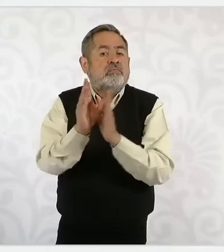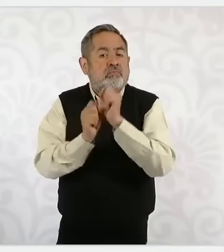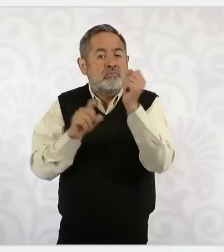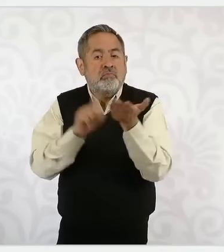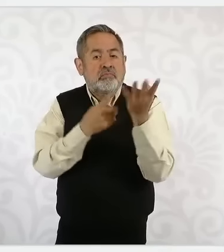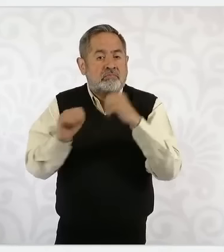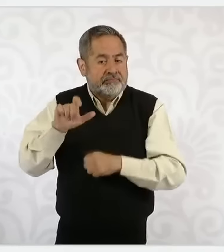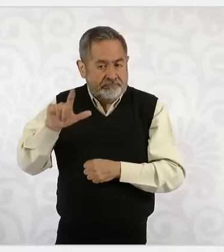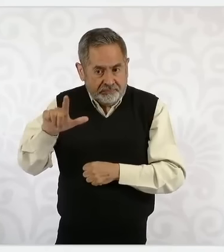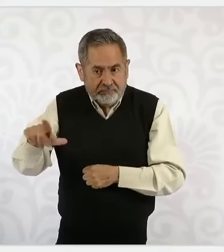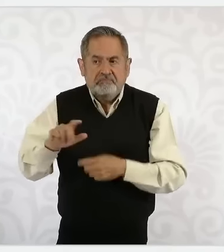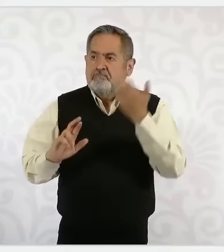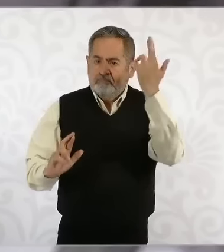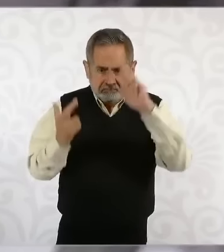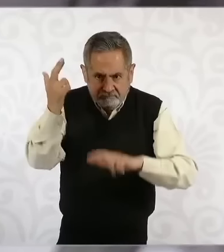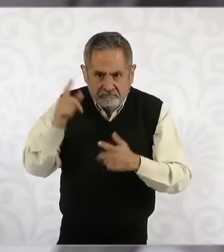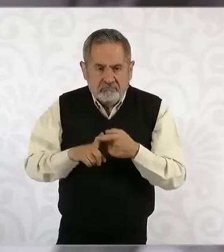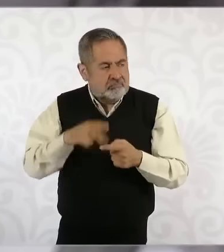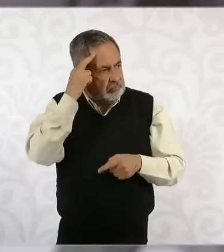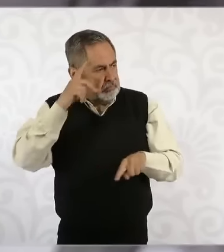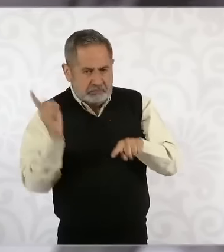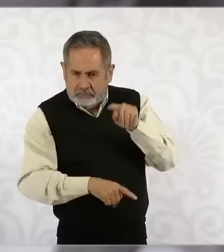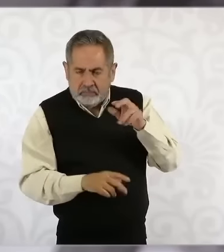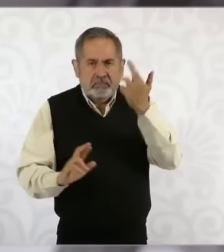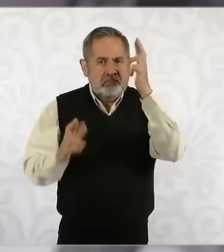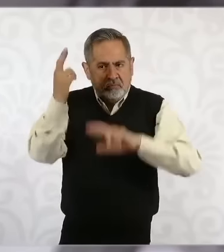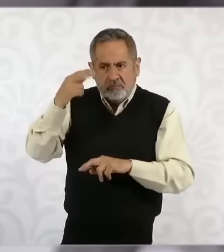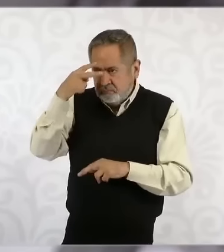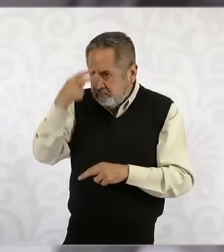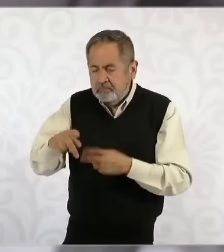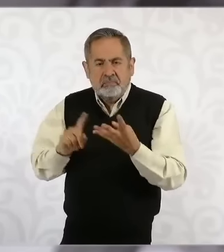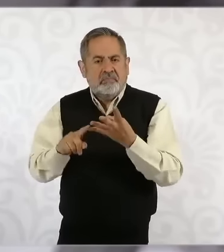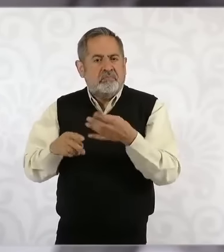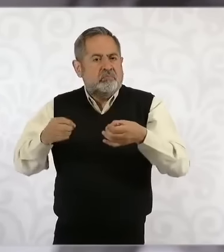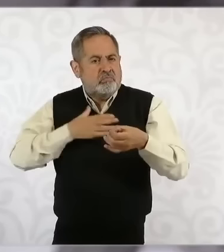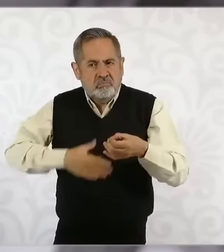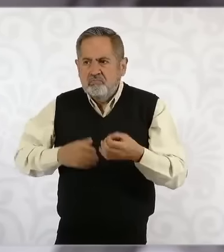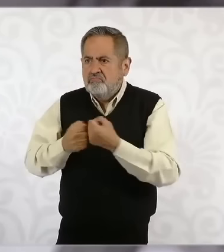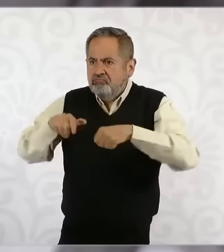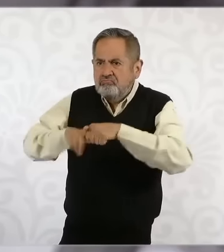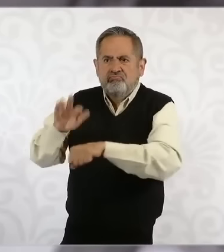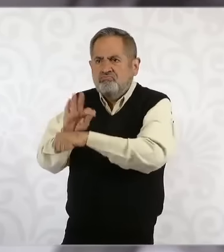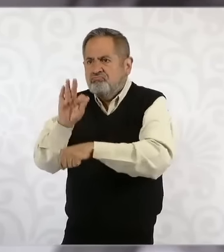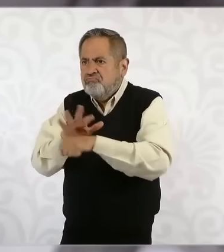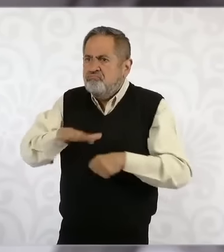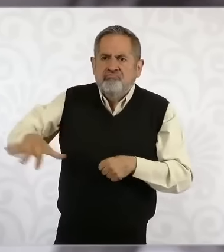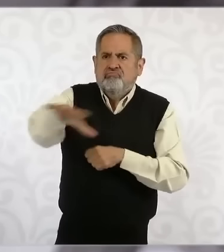Mexicana con la reivindicación de la justicia social y de los derechos del pueblo de México.